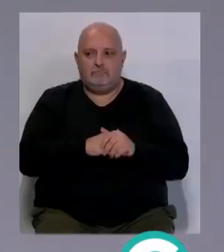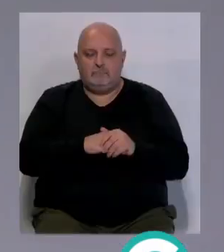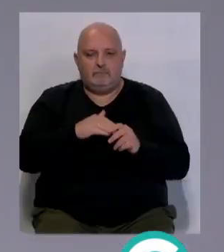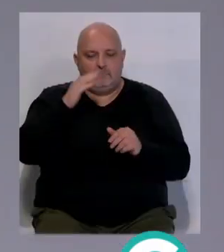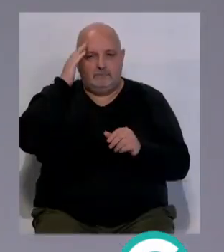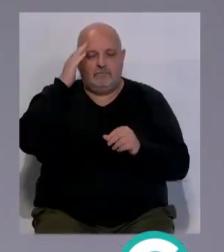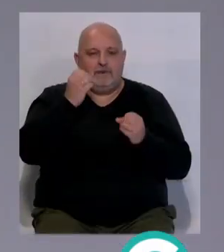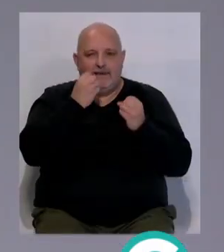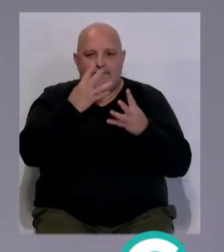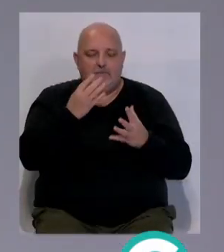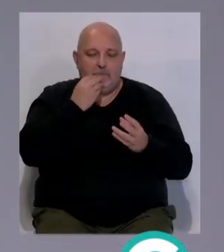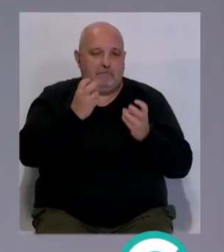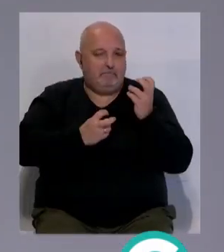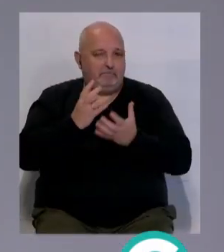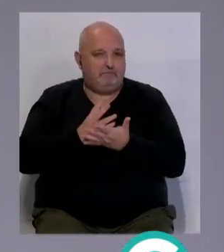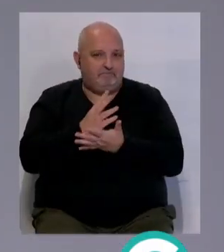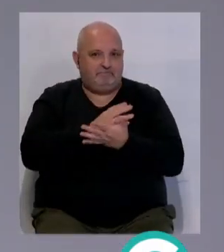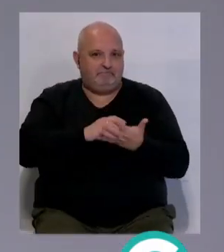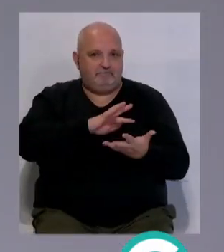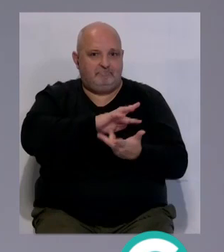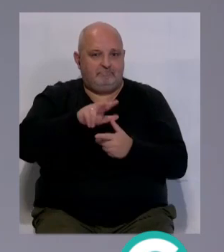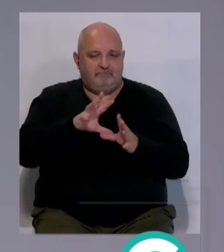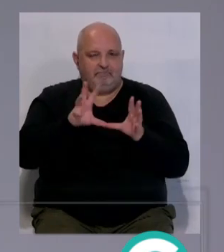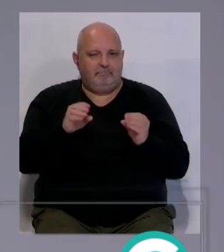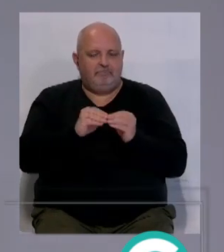Qué tal cómo están les damos la bienvenida a nuestros servicios informativos un trabajador